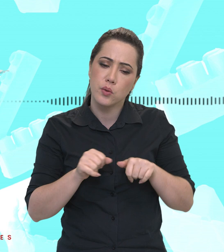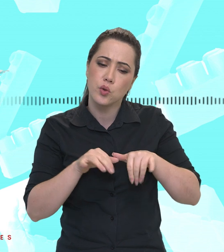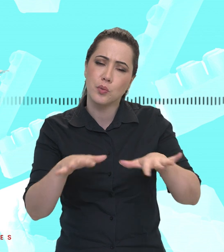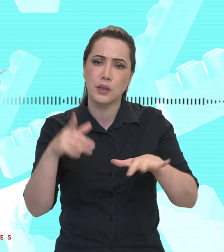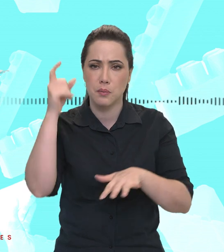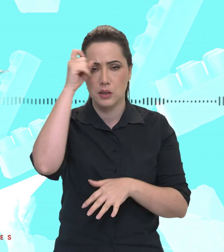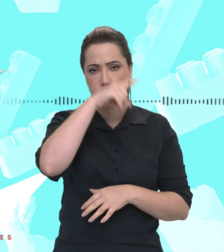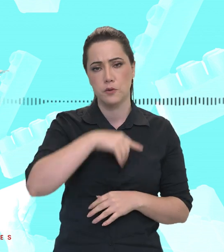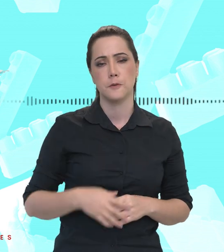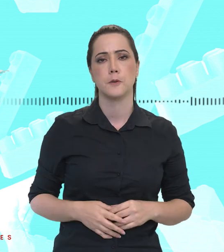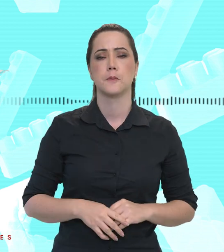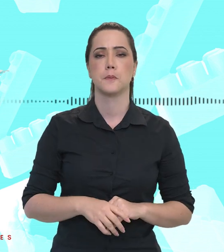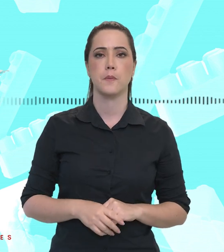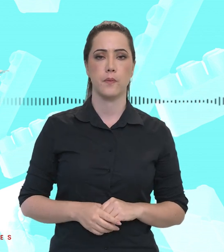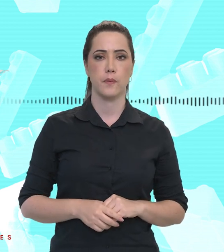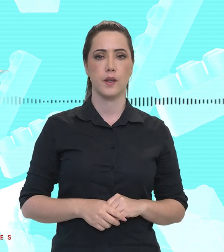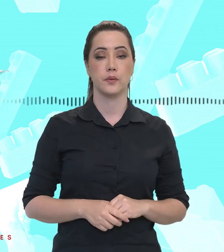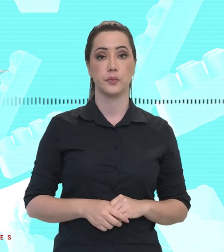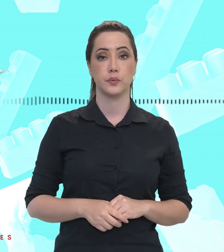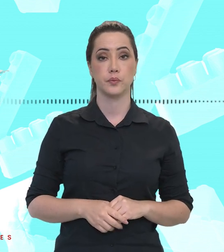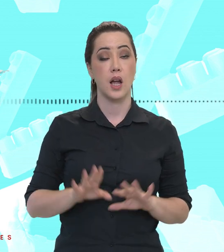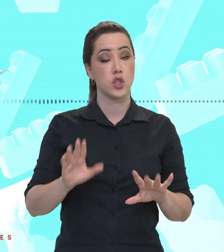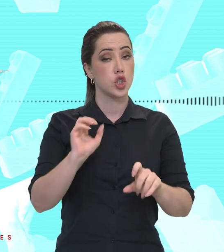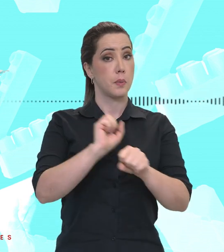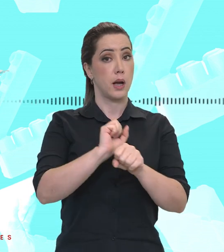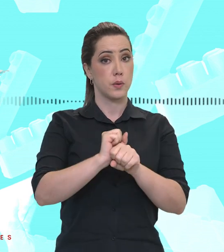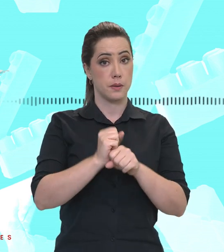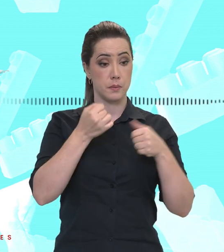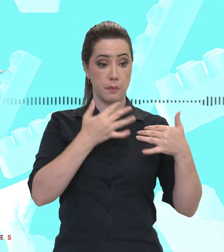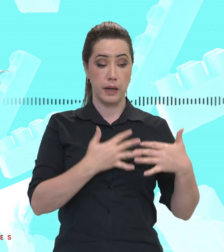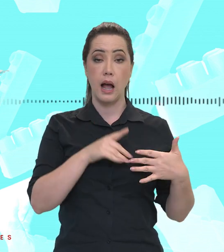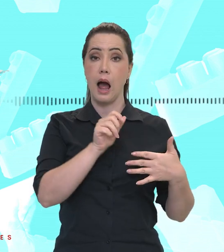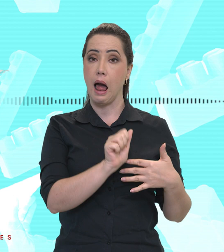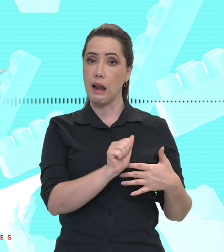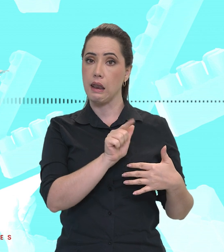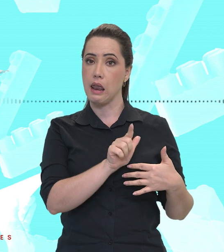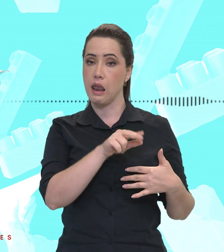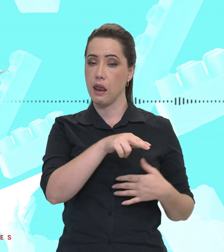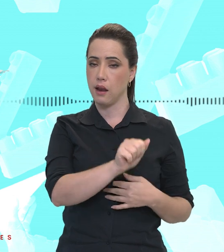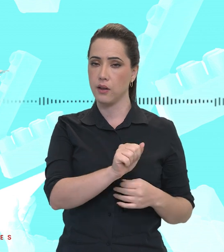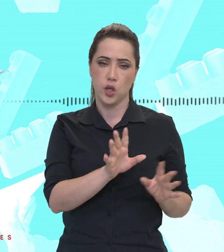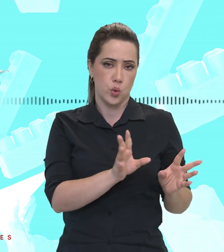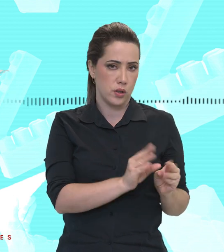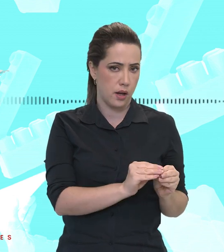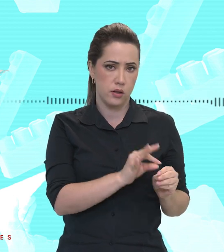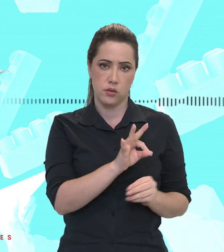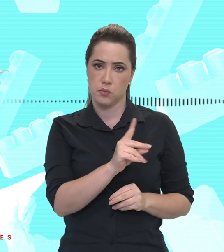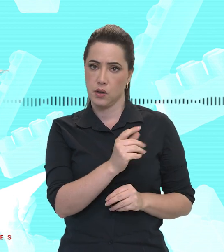[sons de várias crianças e de rugidos de leões] [Leyberson] A gente dá uma pausa na história de Alana, que não se resume ao TDAH. Ela